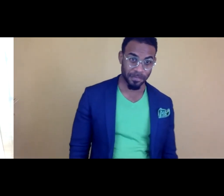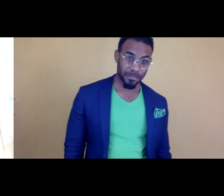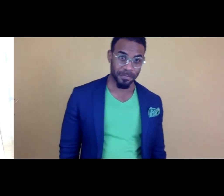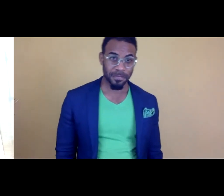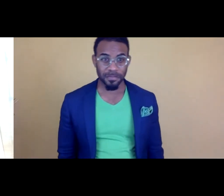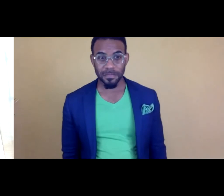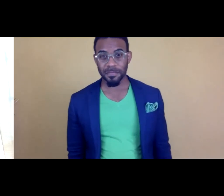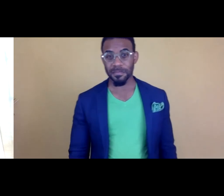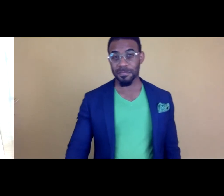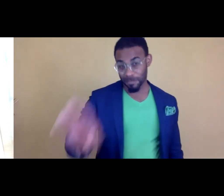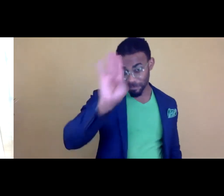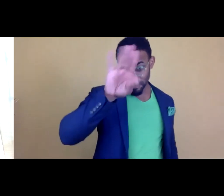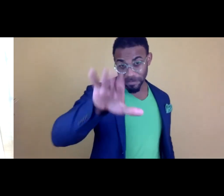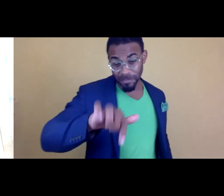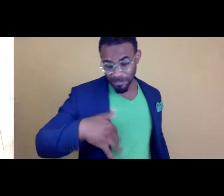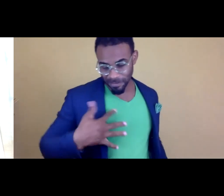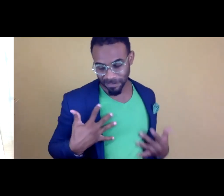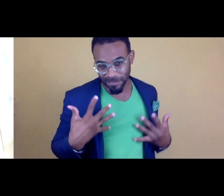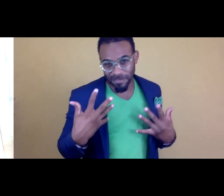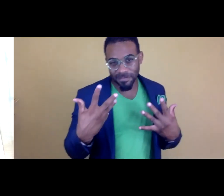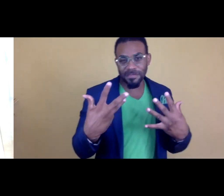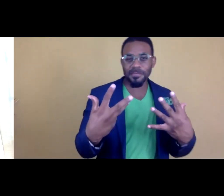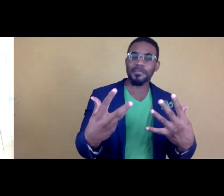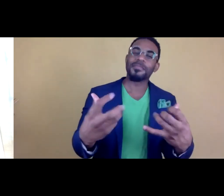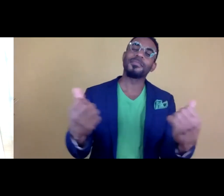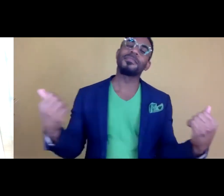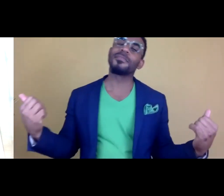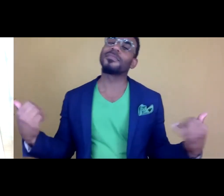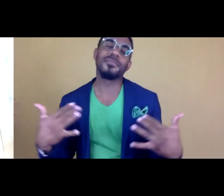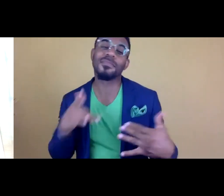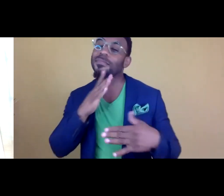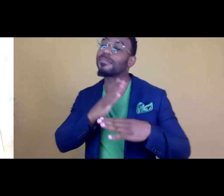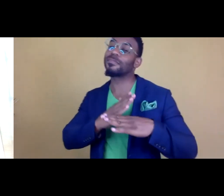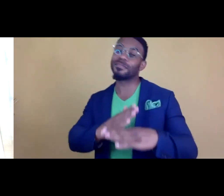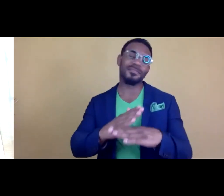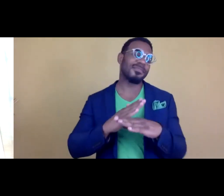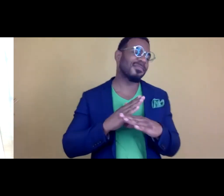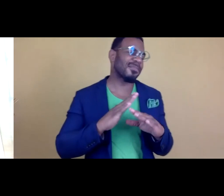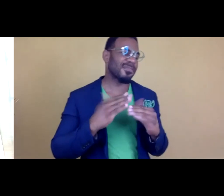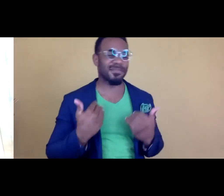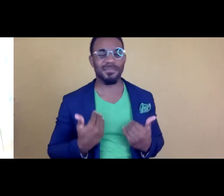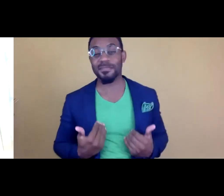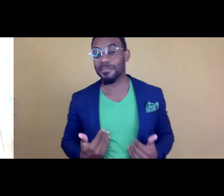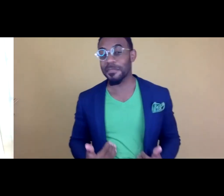Yo soy valiente, El miedo no me suena,